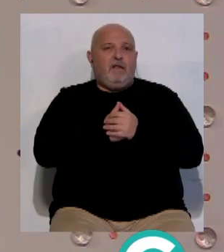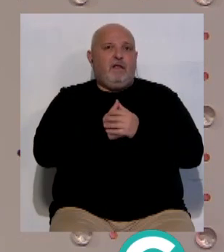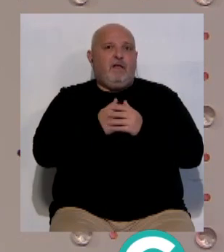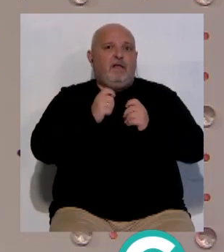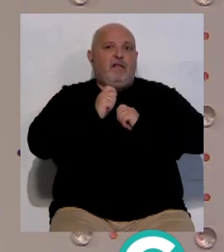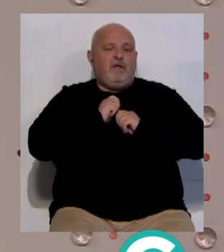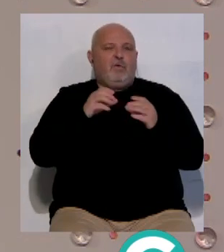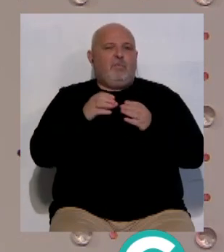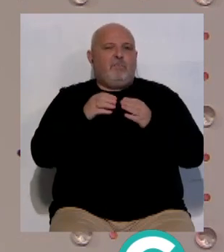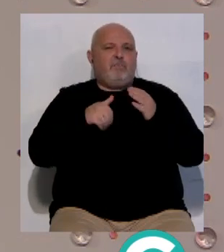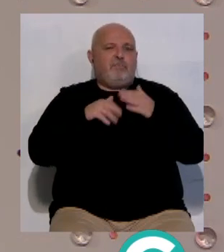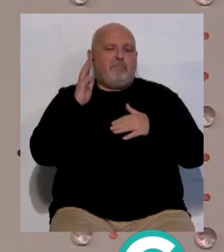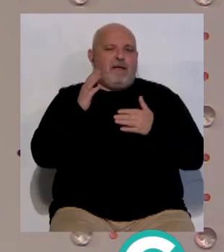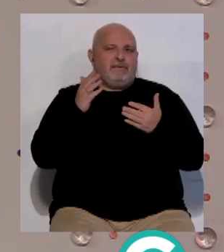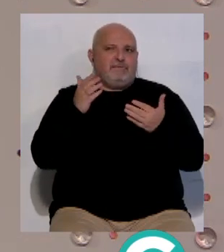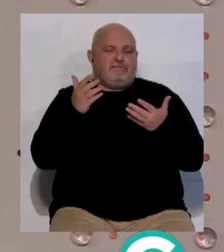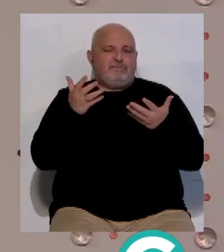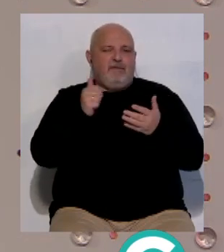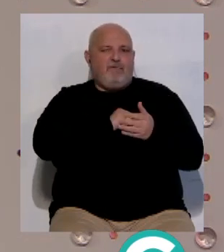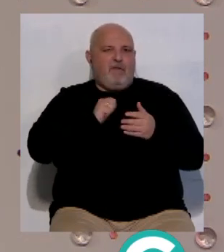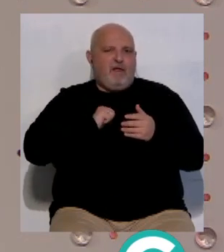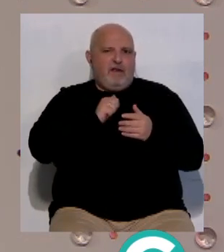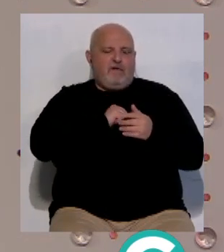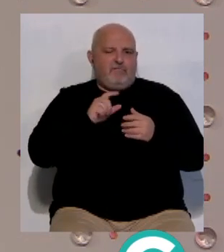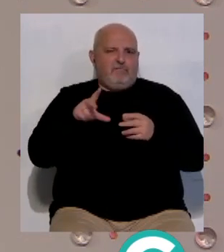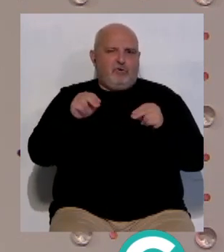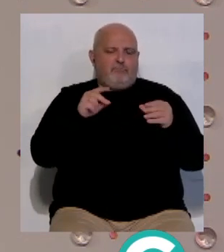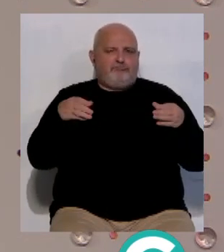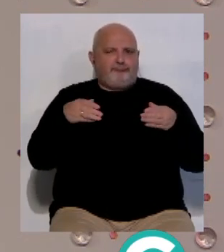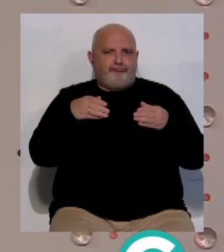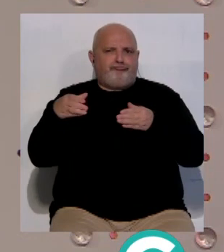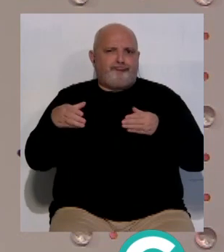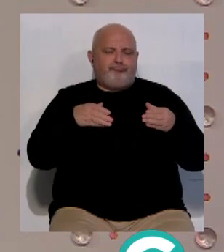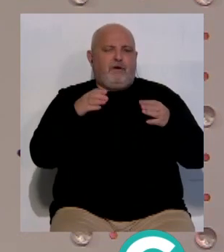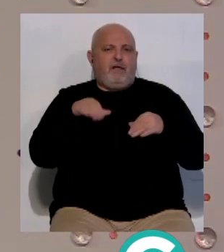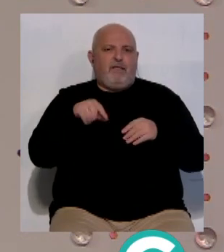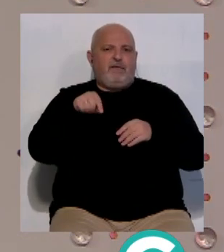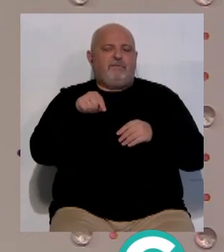el grupo más que en la en las individualidades de los jugadores de calidad y sobre todo el colectivo